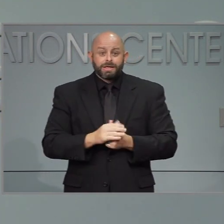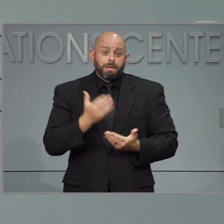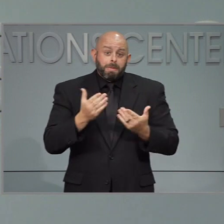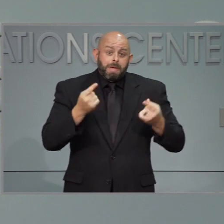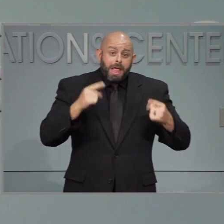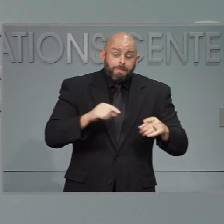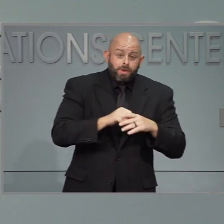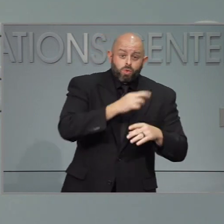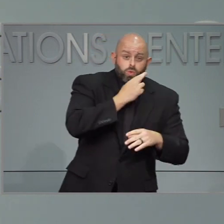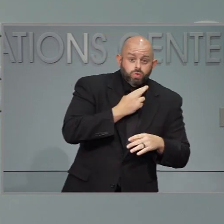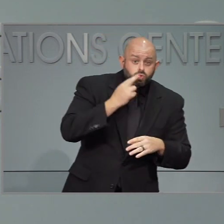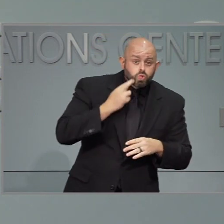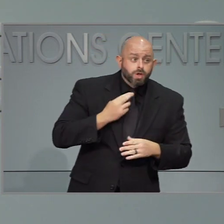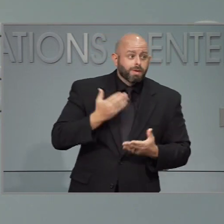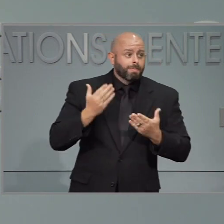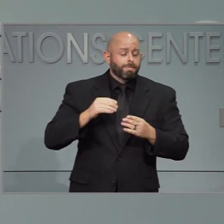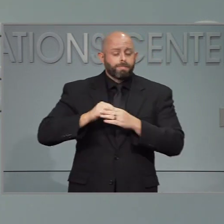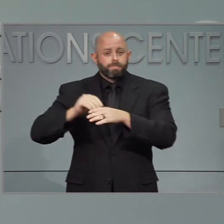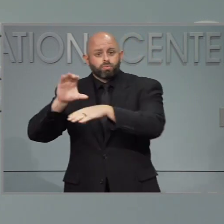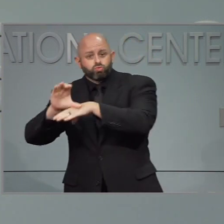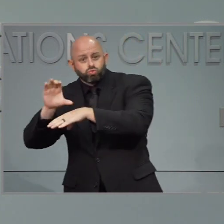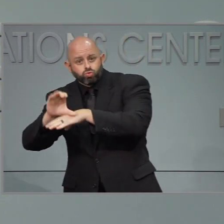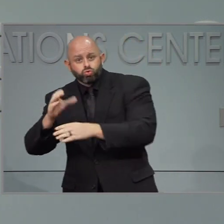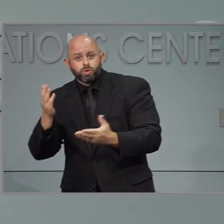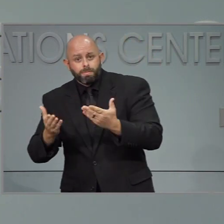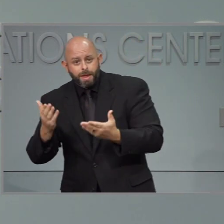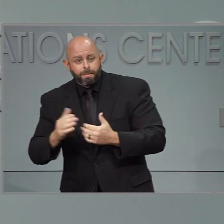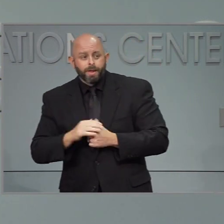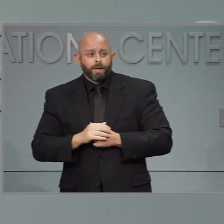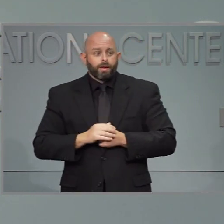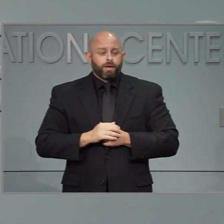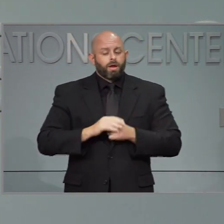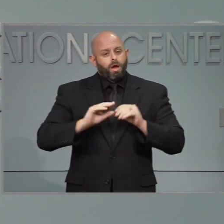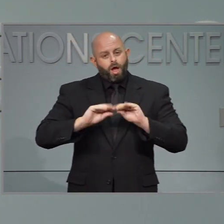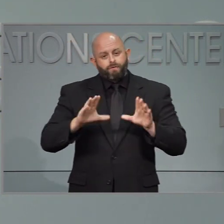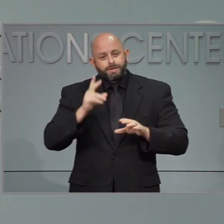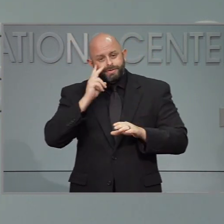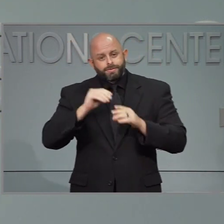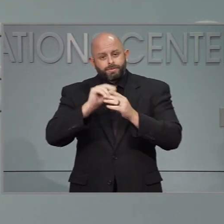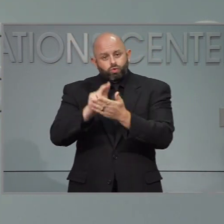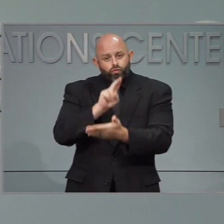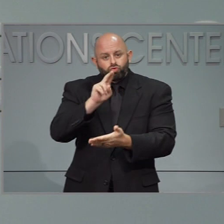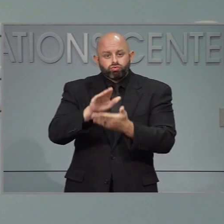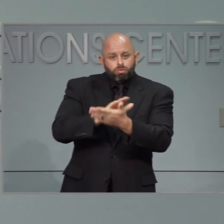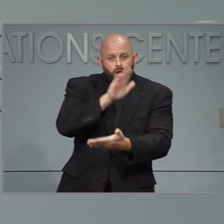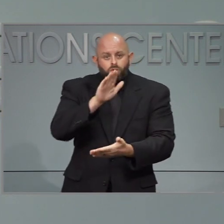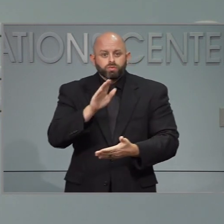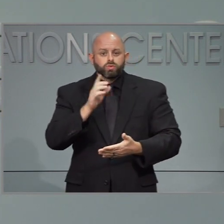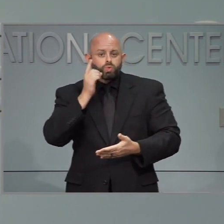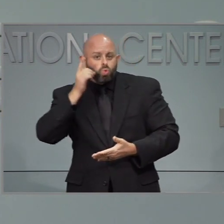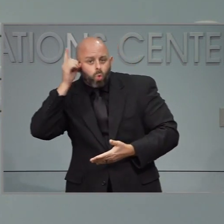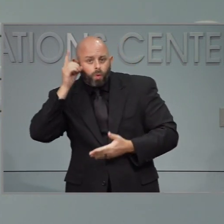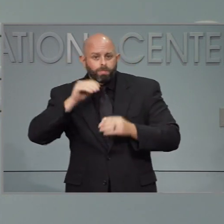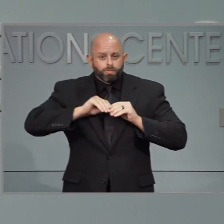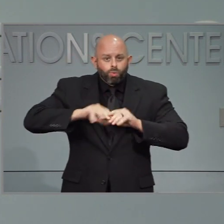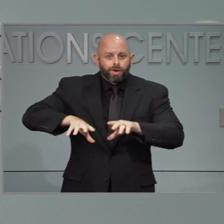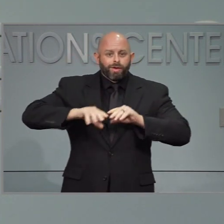estas personas, qué pasa en un en un sitio religioso en los restaurante y por supuesto, hemos visto que la educación